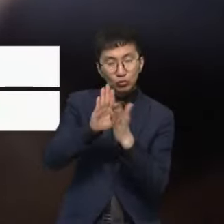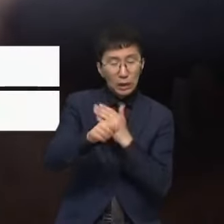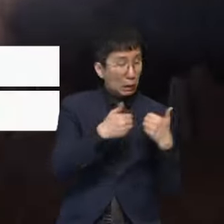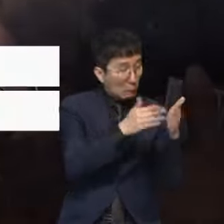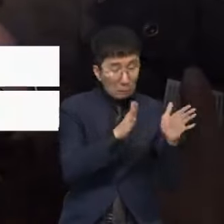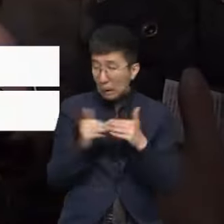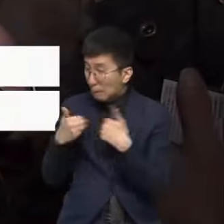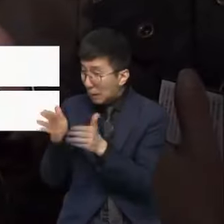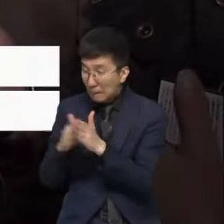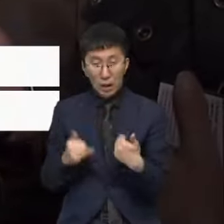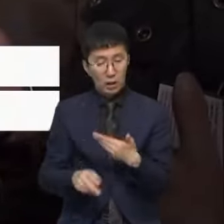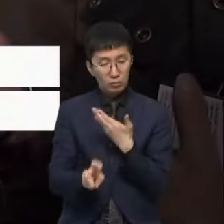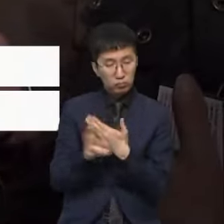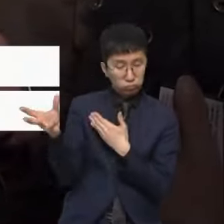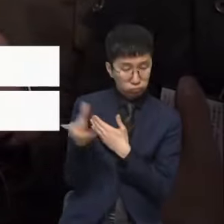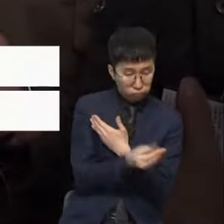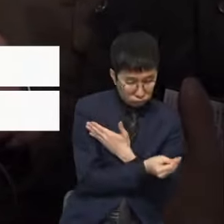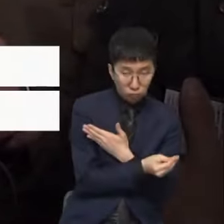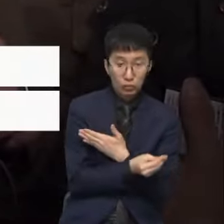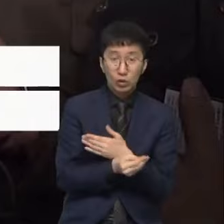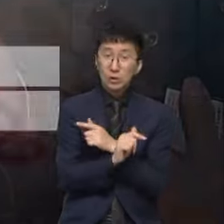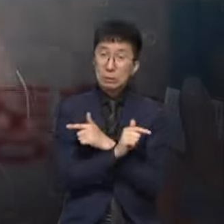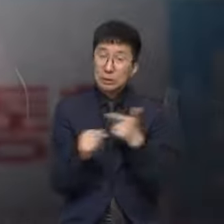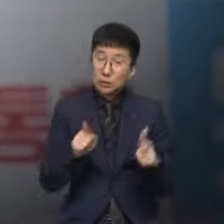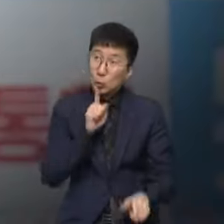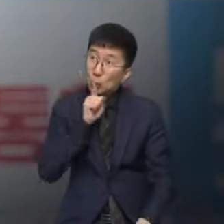등 의혹이 고소고발로 이어지면서 논란은 계속될 전망입니다.